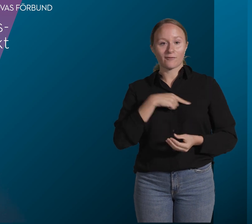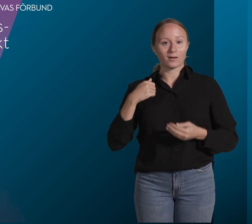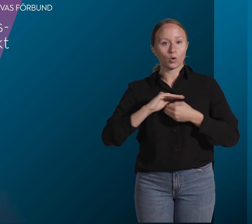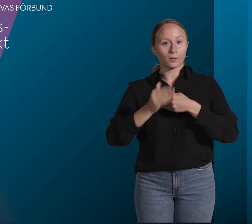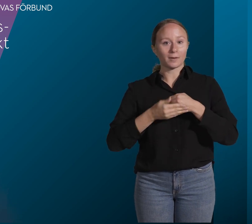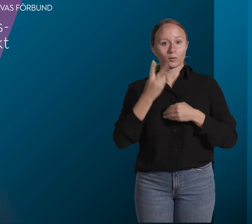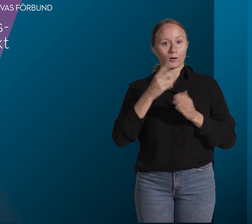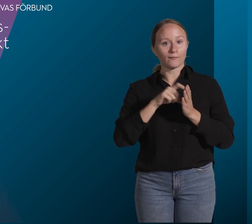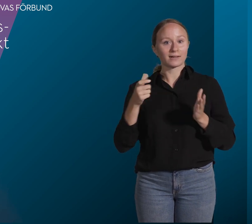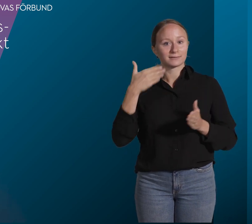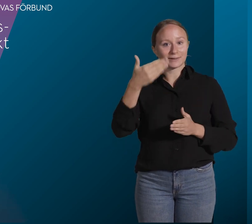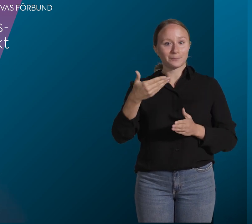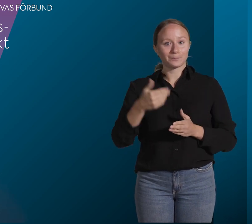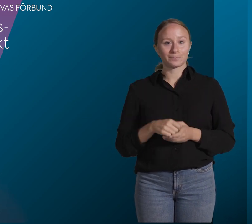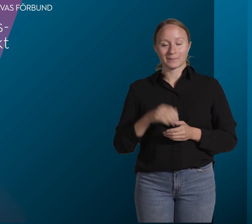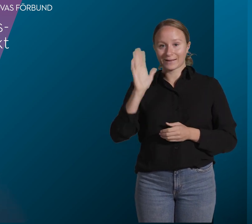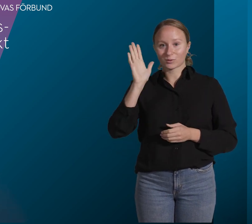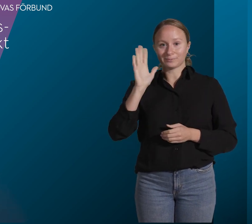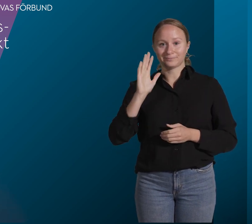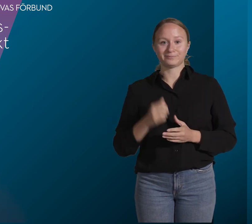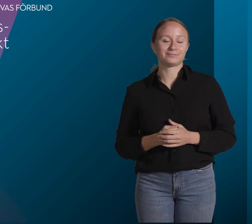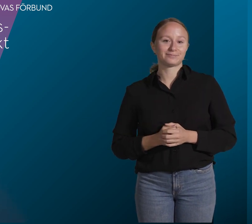Vi återkommer om två veckor, hej då!